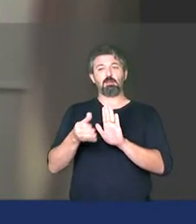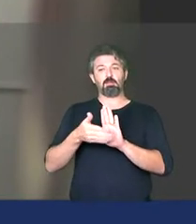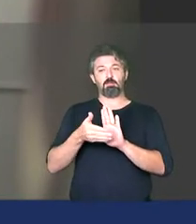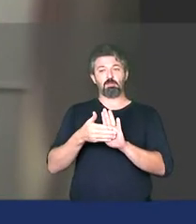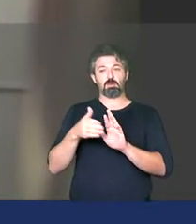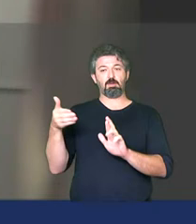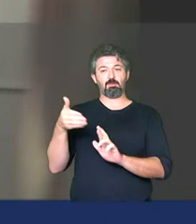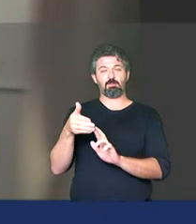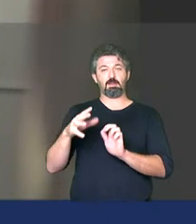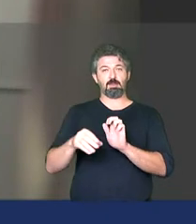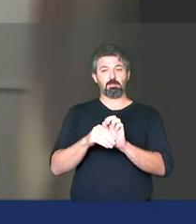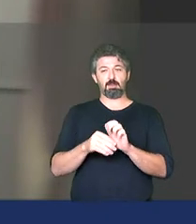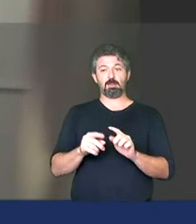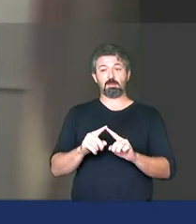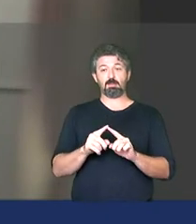GOSPEL. A PARTIR DESTACADA, CONSISTE NO ACRÀSCIMO